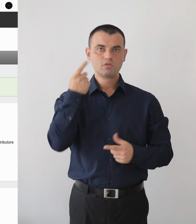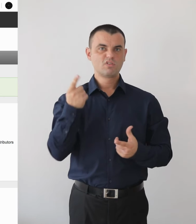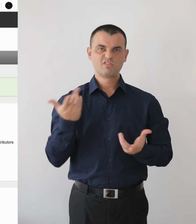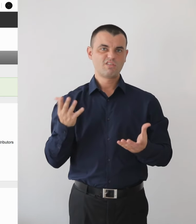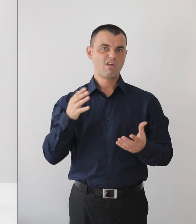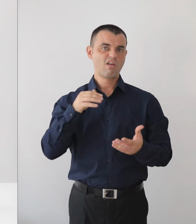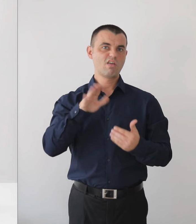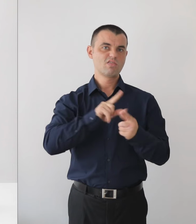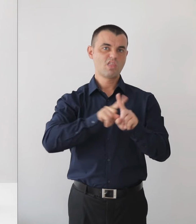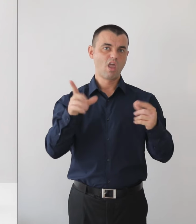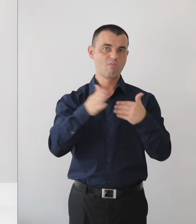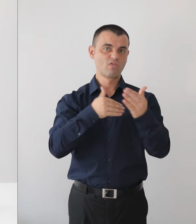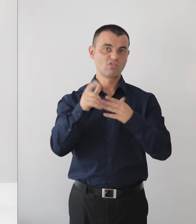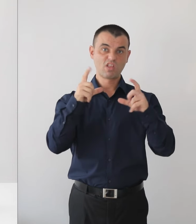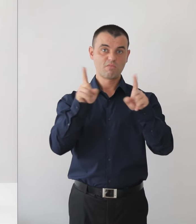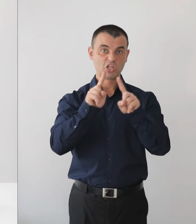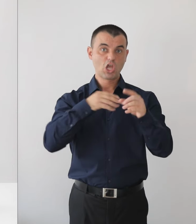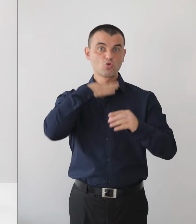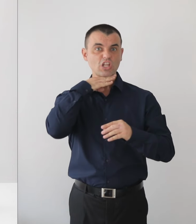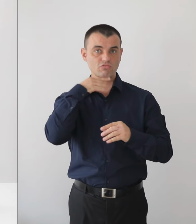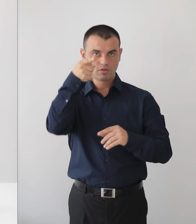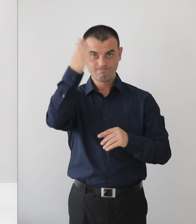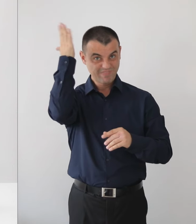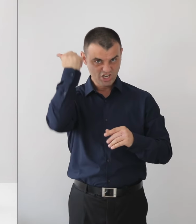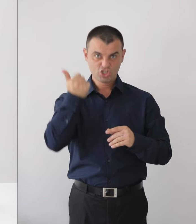Ако смятате, че любителската камера не е достатъчна, грешите